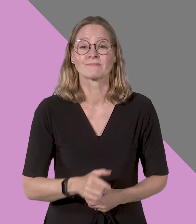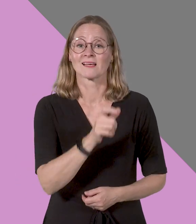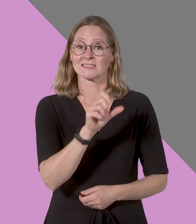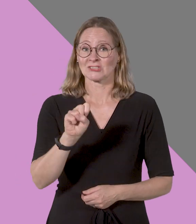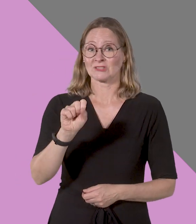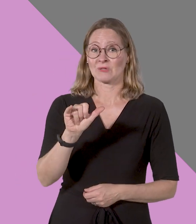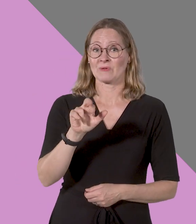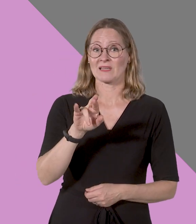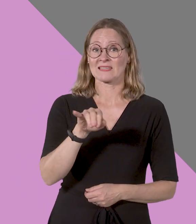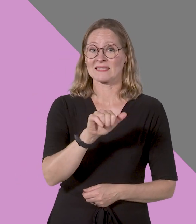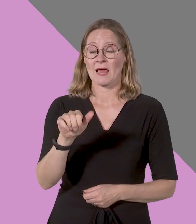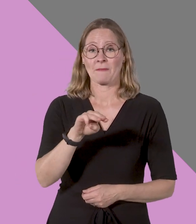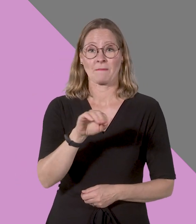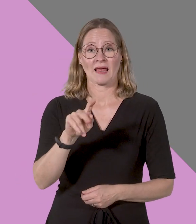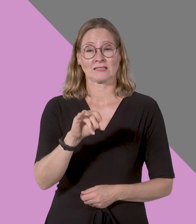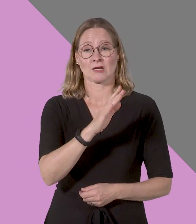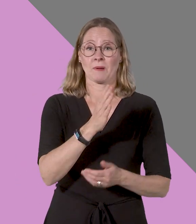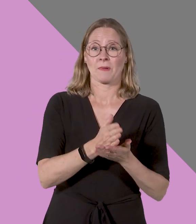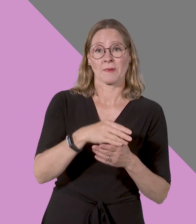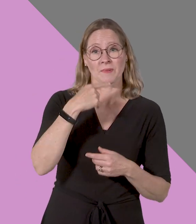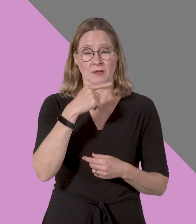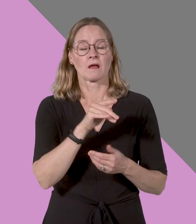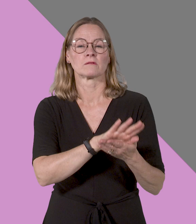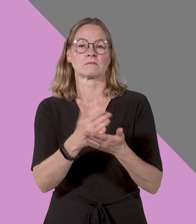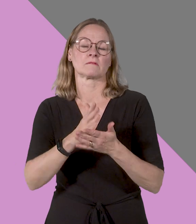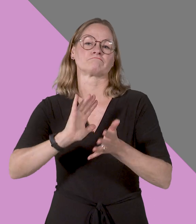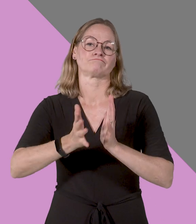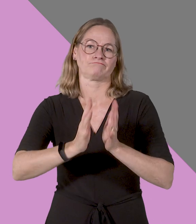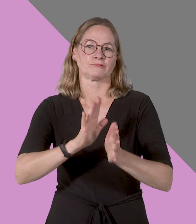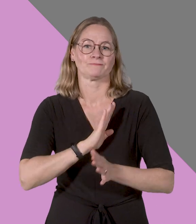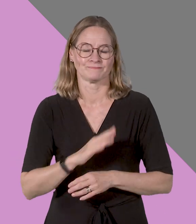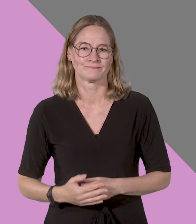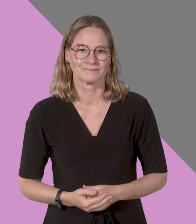Syrjämäen puheosuudet on tulkattu viittomakielelle.